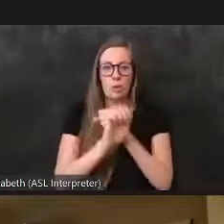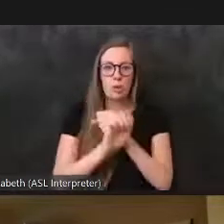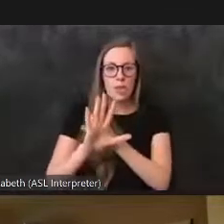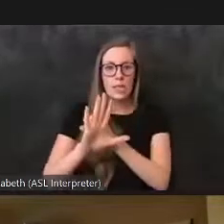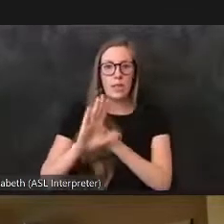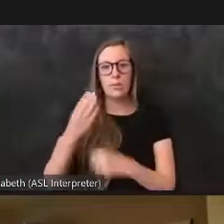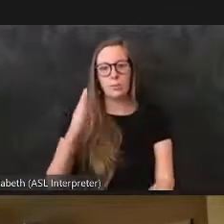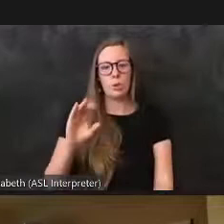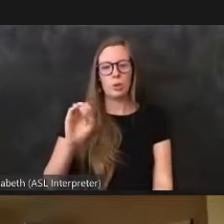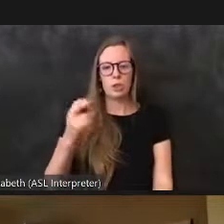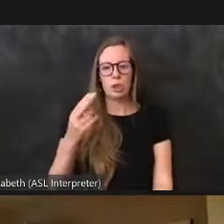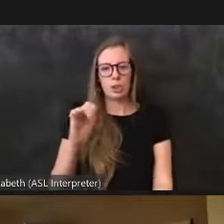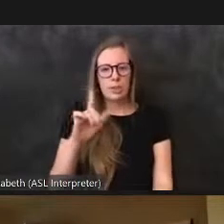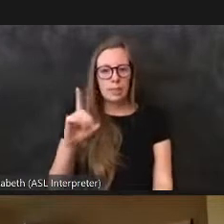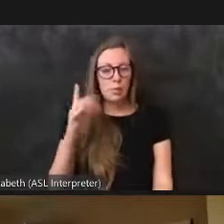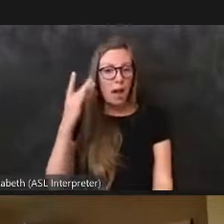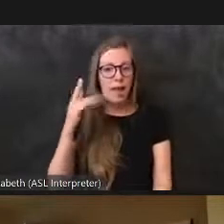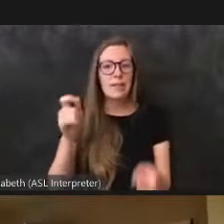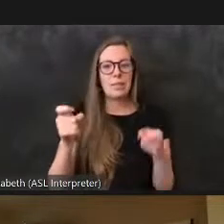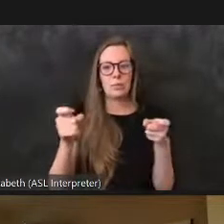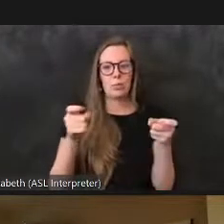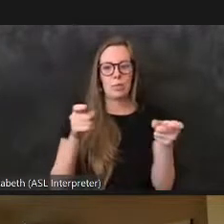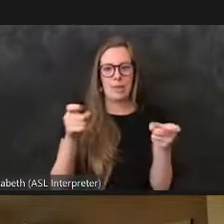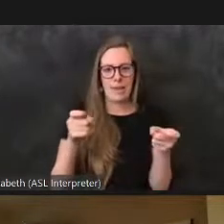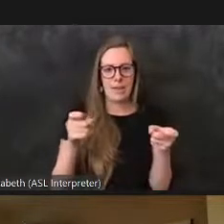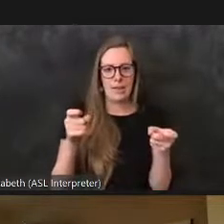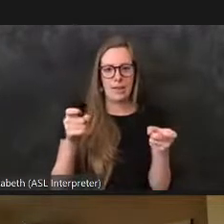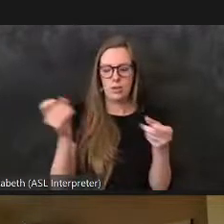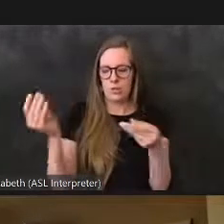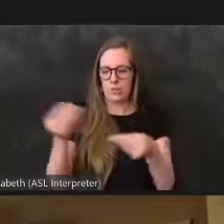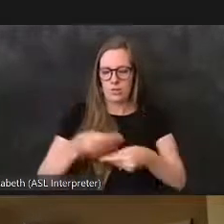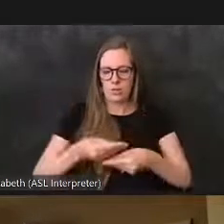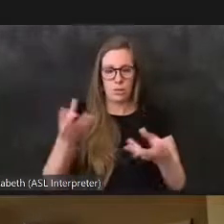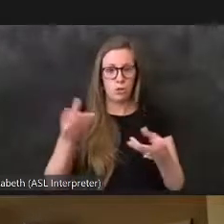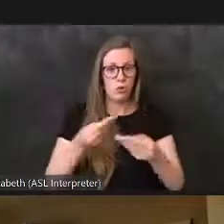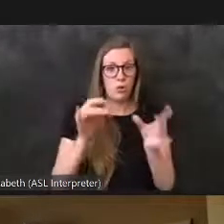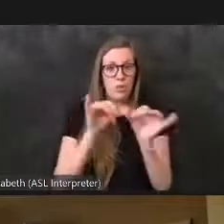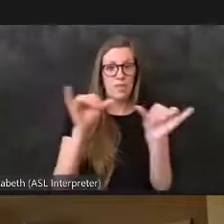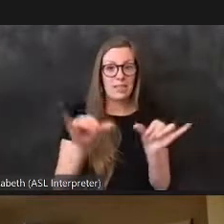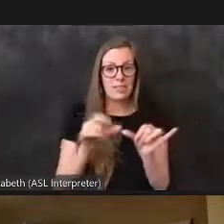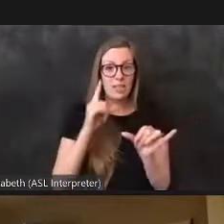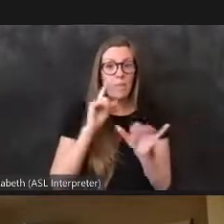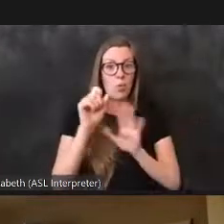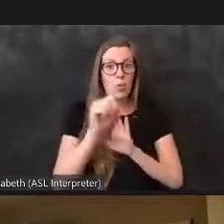para que les sea posible de administrar la distribución. El sistema para el Estado cuando viene